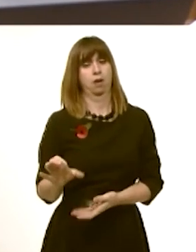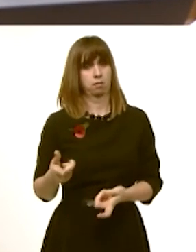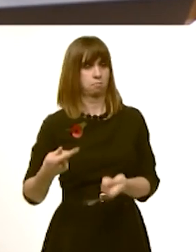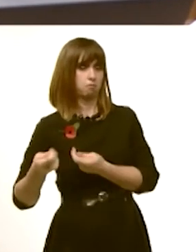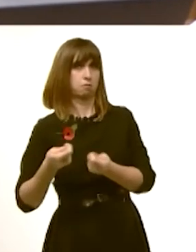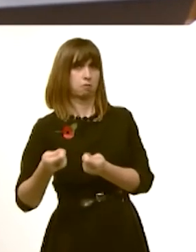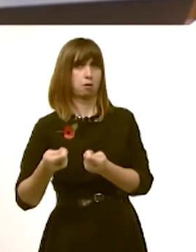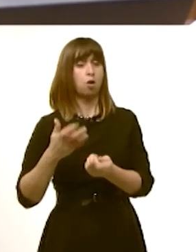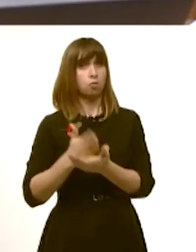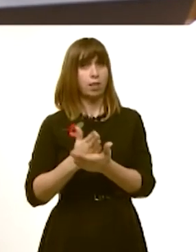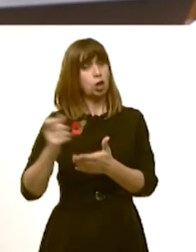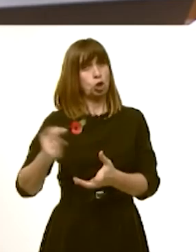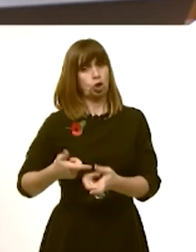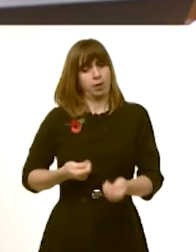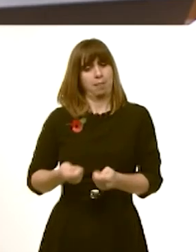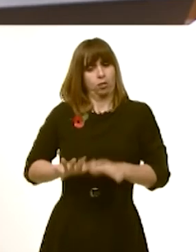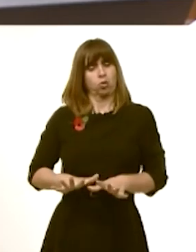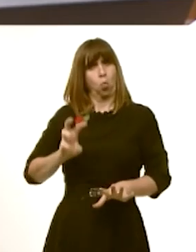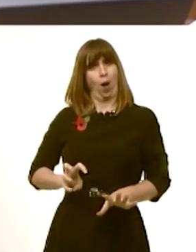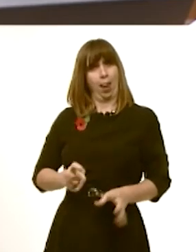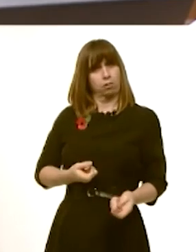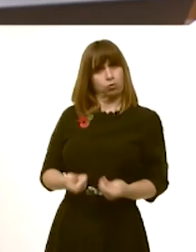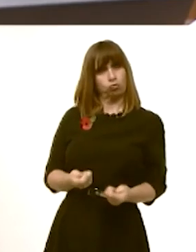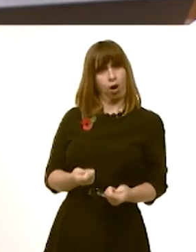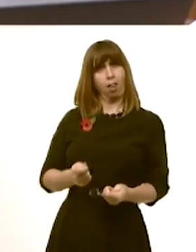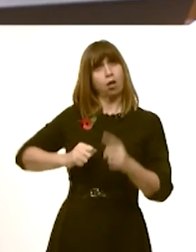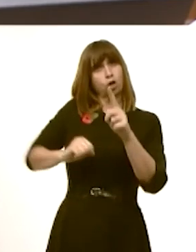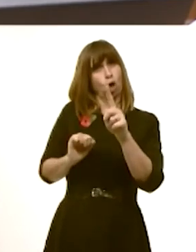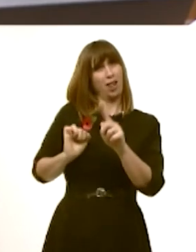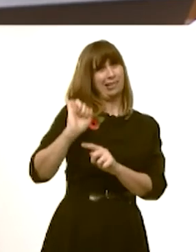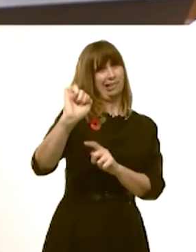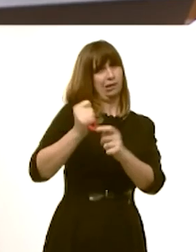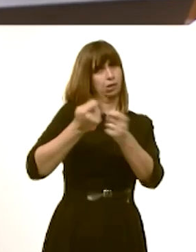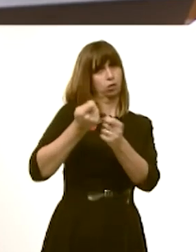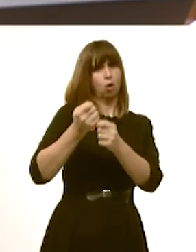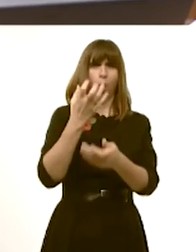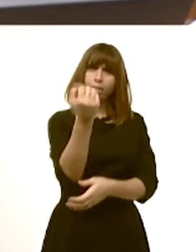er mwyn sicrhau bod yna reolaeth lwyr gan bobl Cymru dros y rheilffordd yng Nghymru.